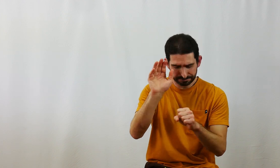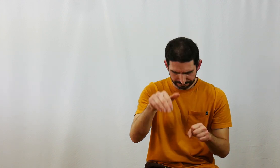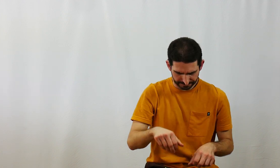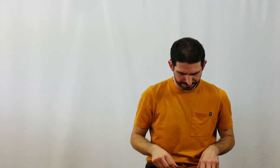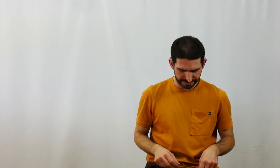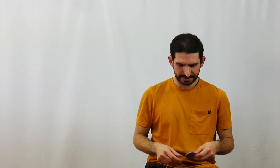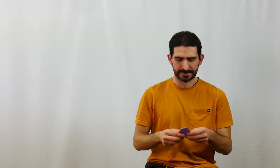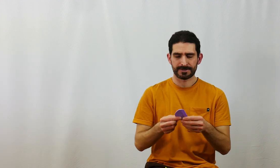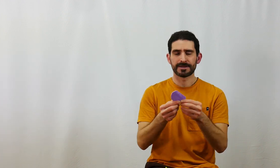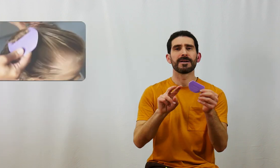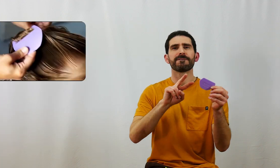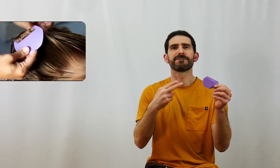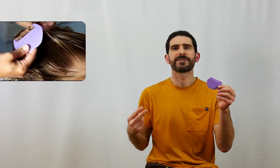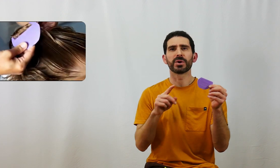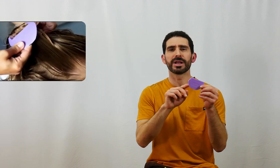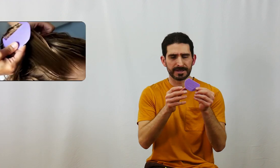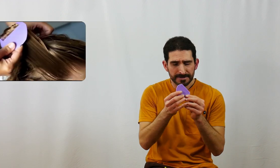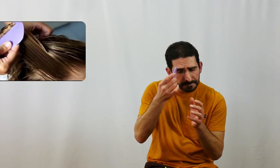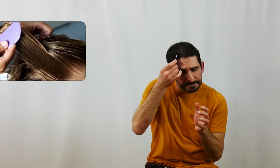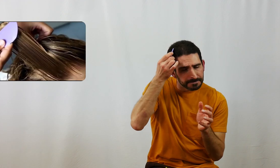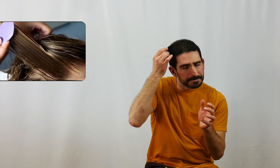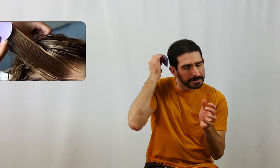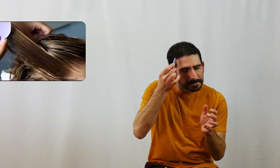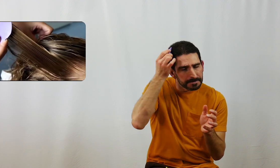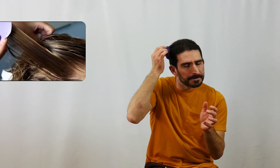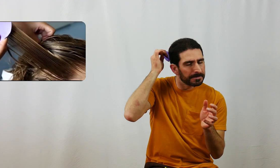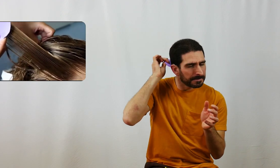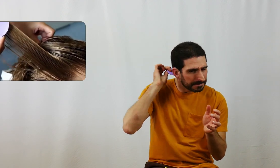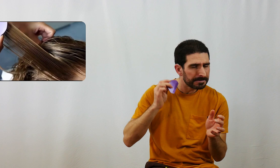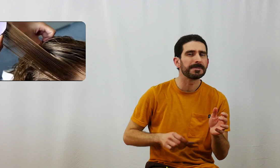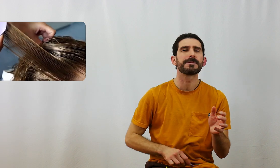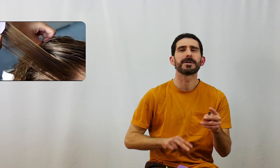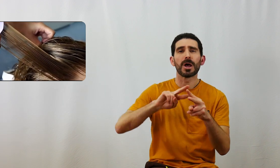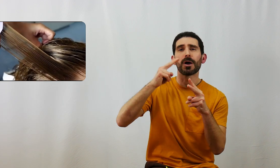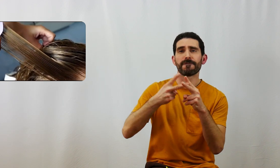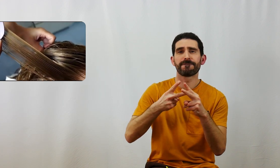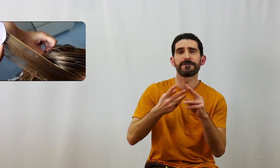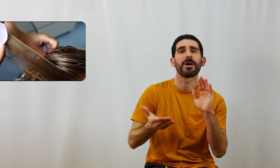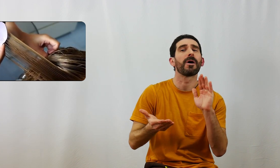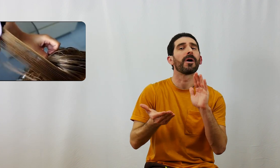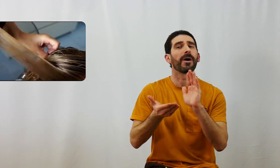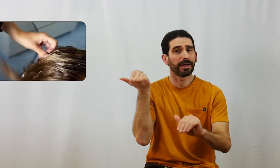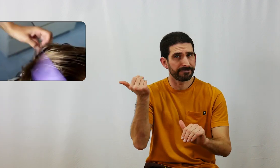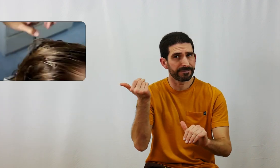et passe ensuite au peigne violet qui retire les lentes.